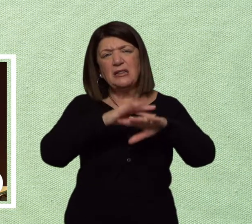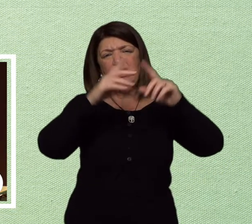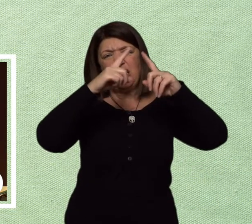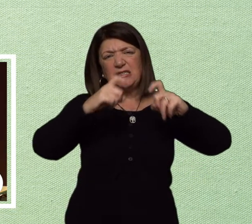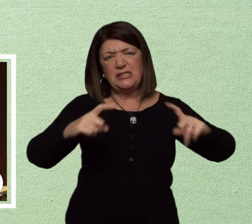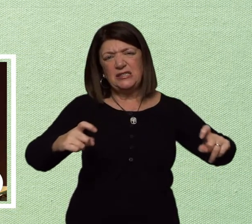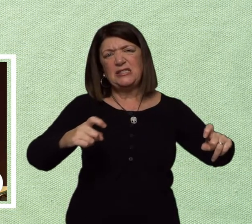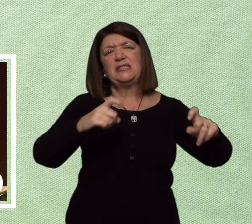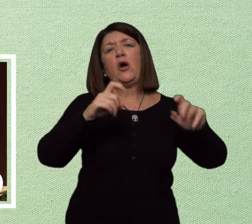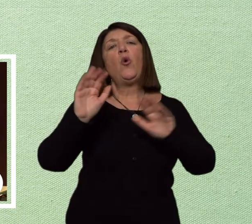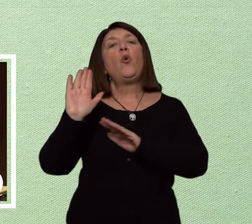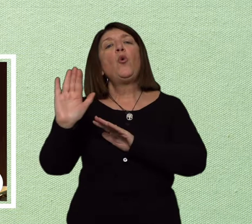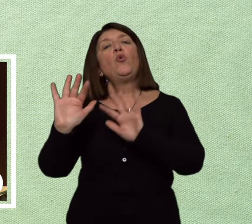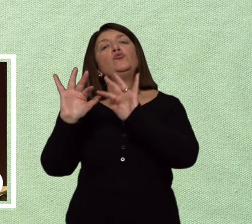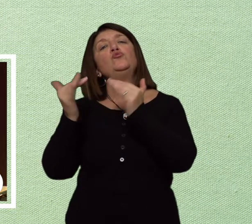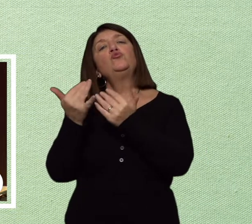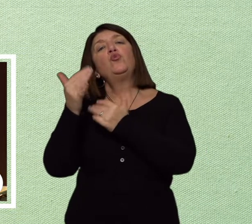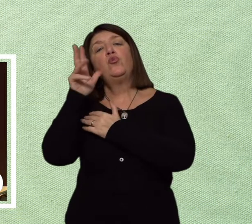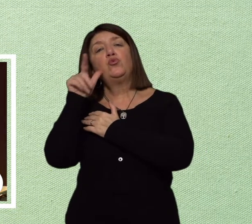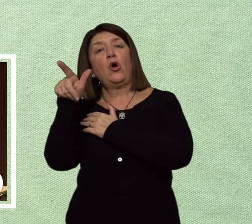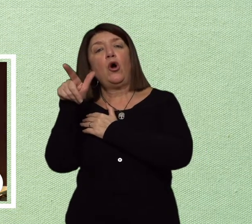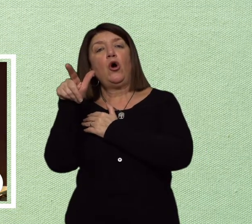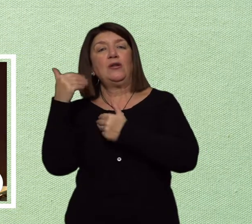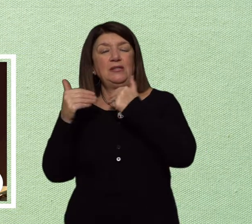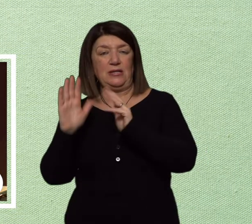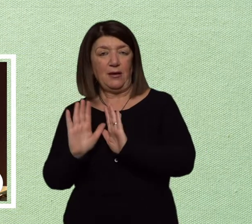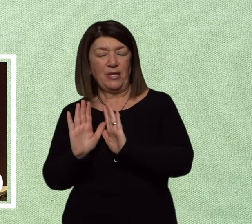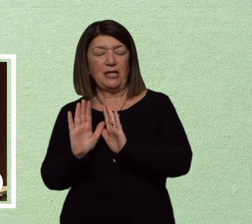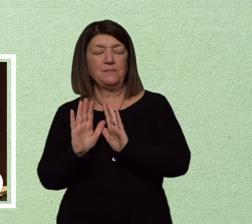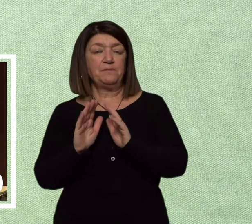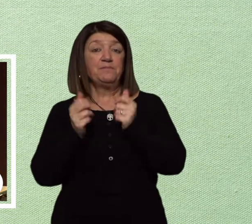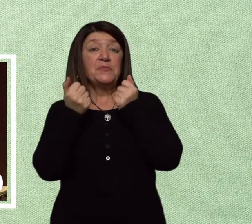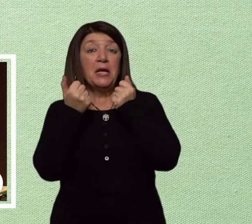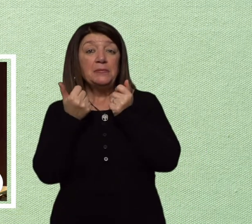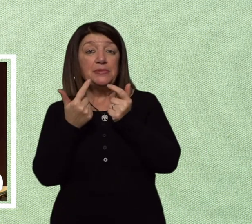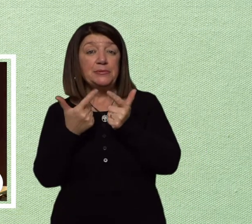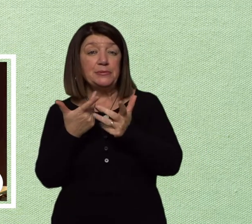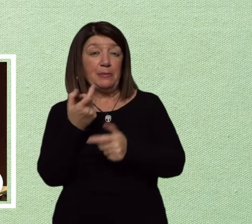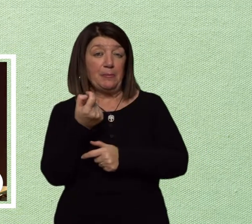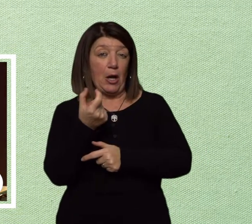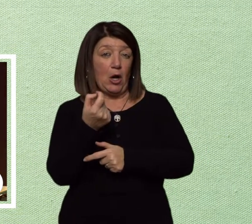normodotate. Sono quasi inesistenti i numeri e le ricerche proprio che riguardano le persone